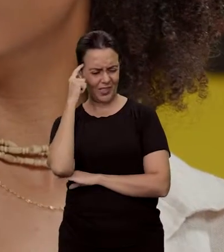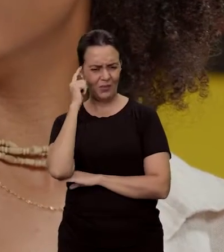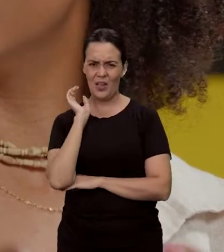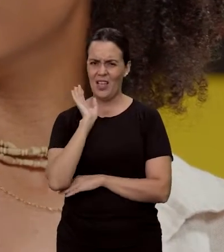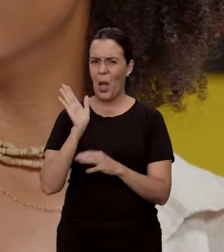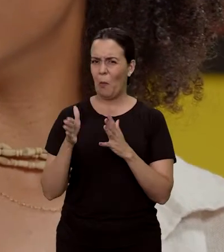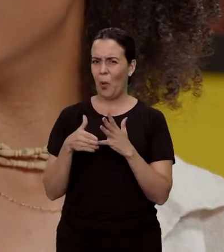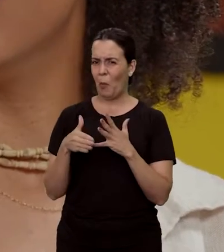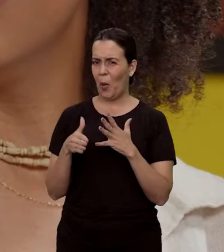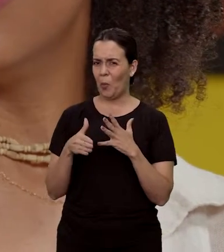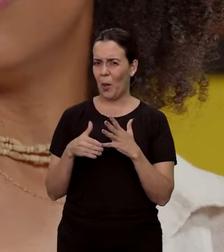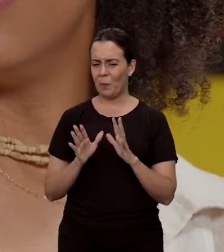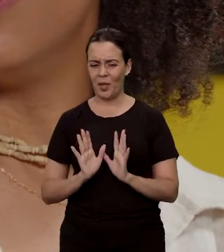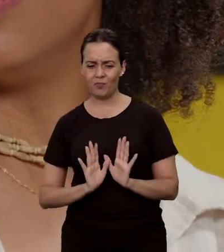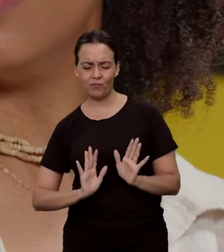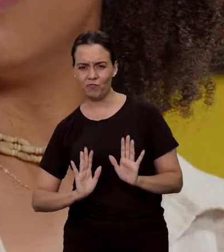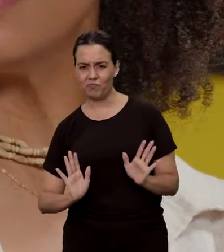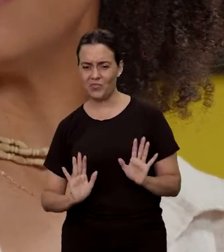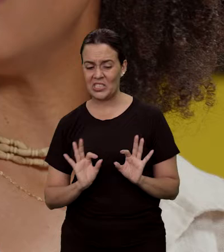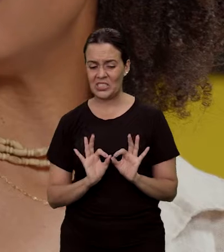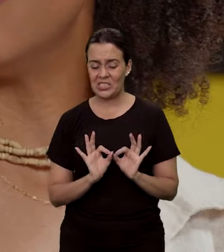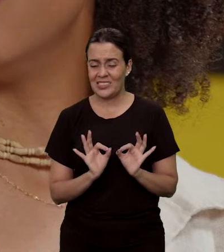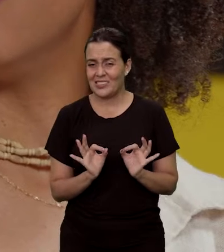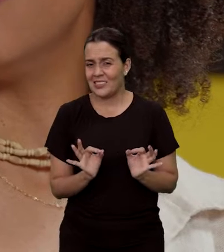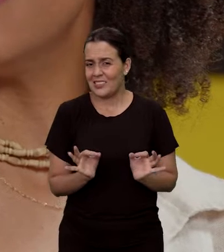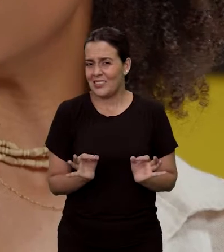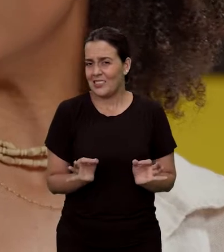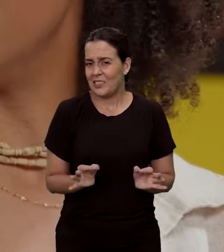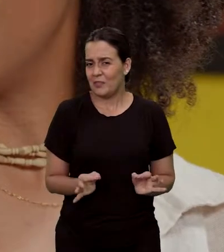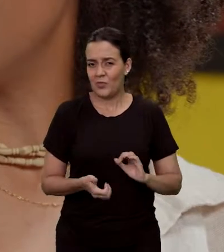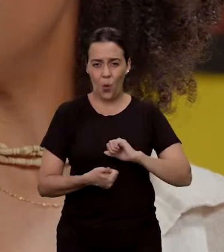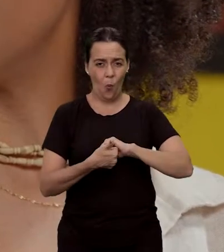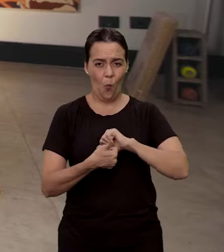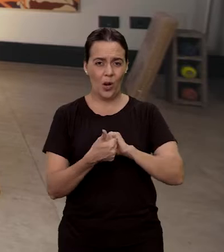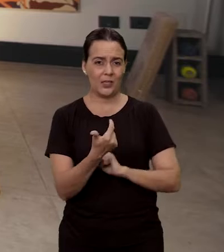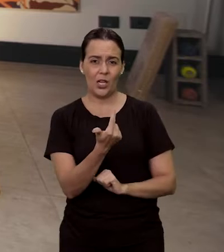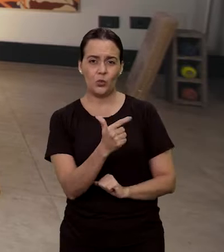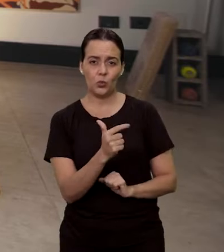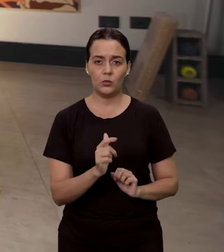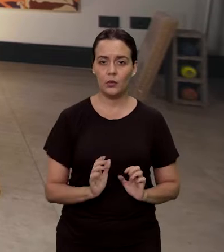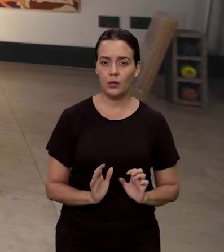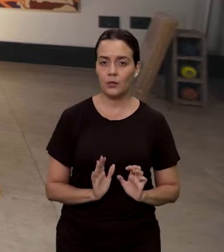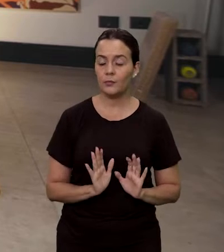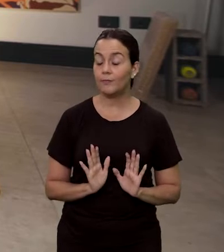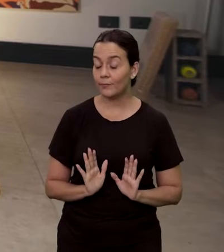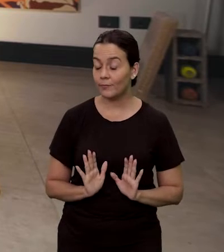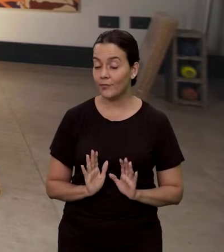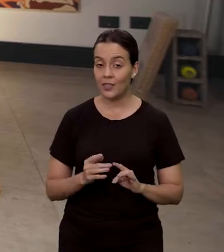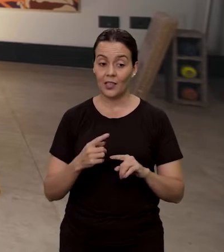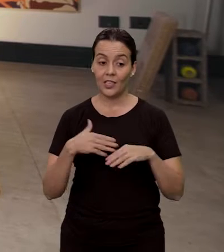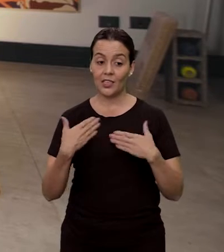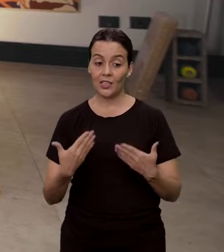muito sem qualidade. [Katiúscia] O que não atende a esse modelo de arte,